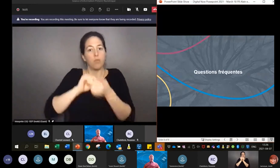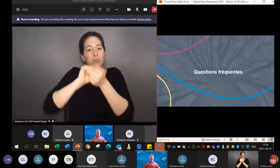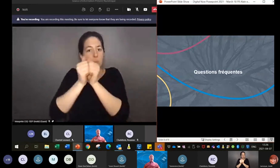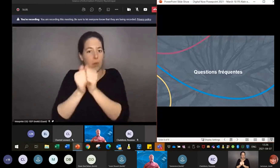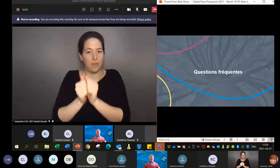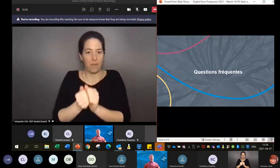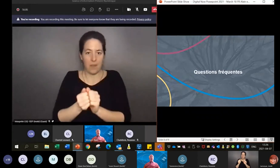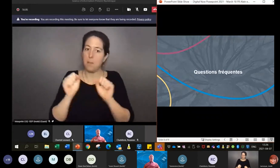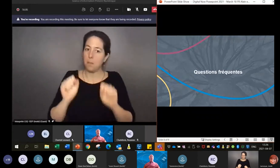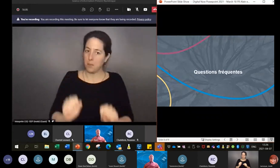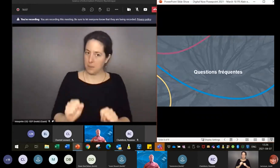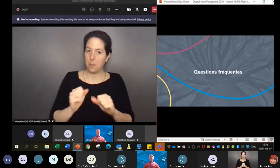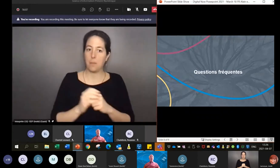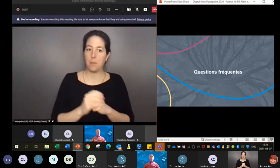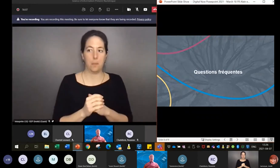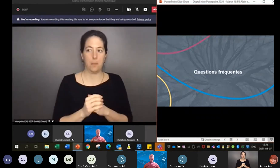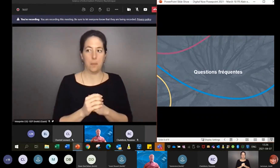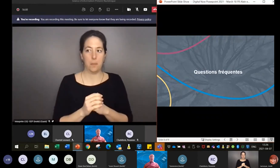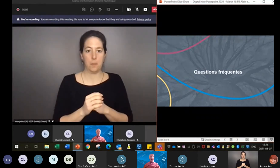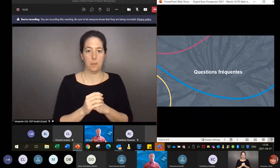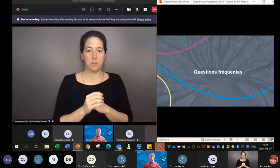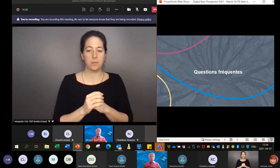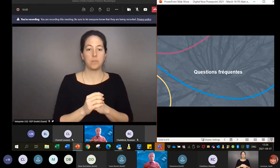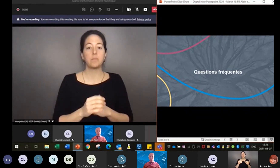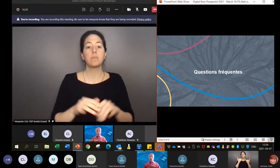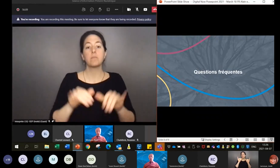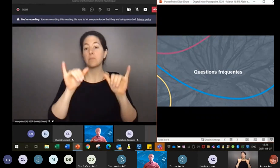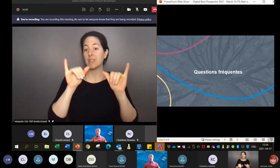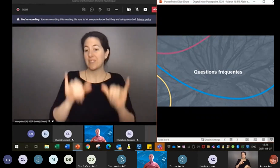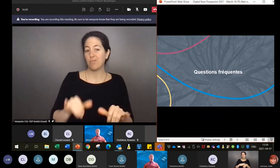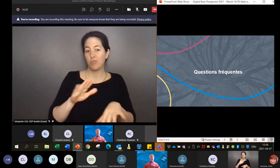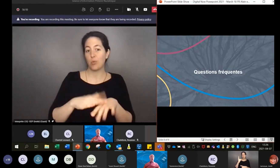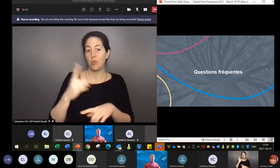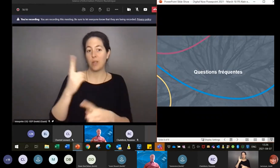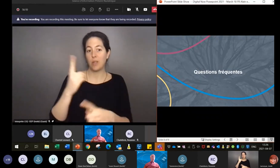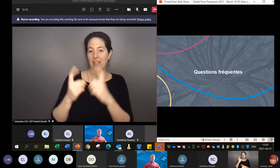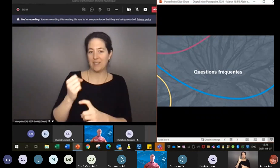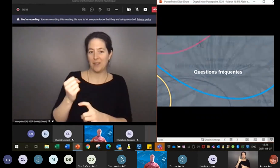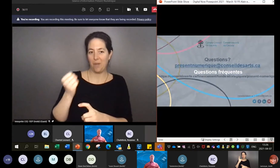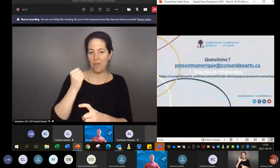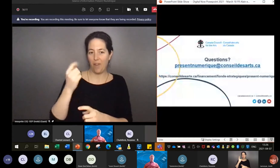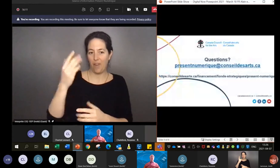Alors voilà pour les questions. Vous